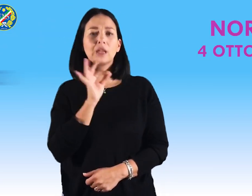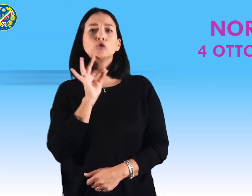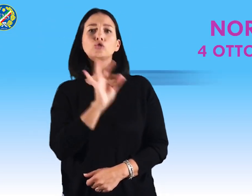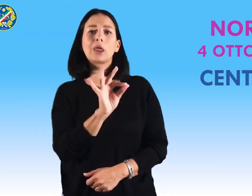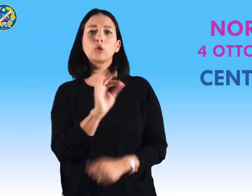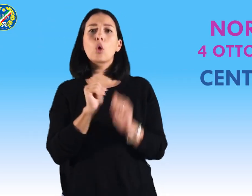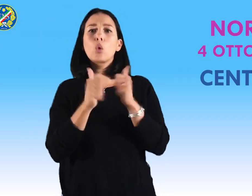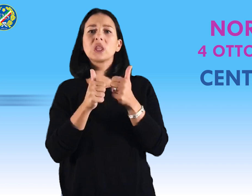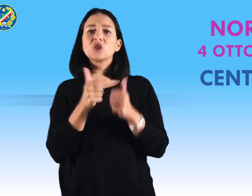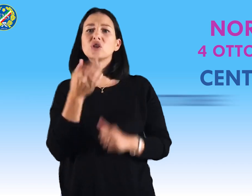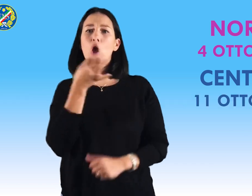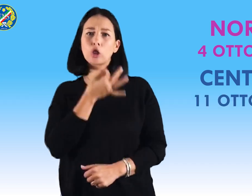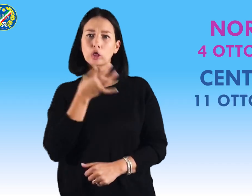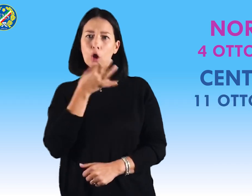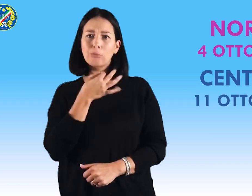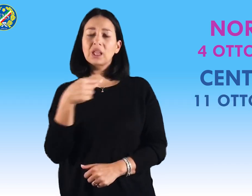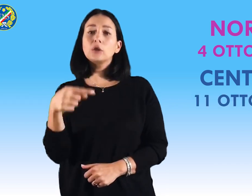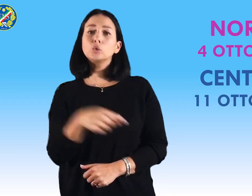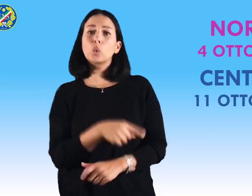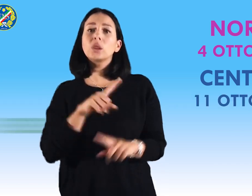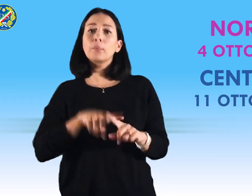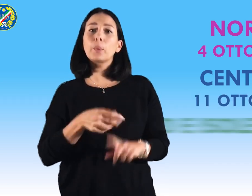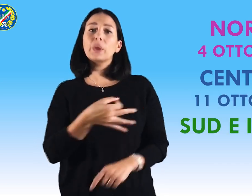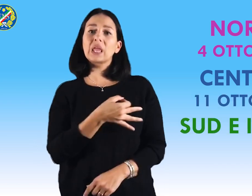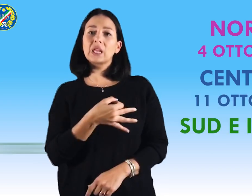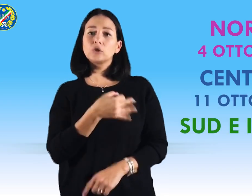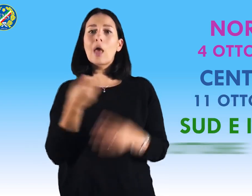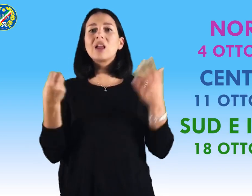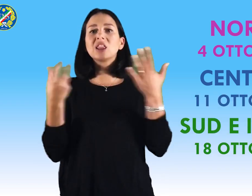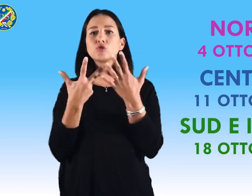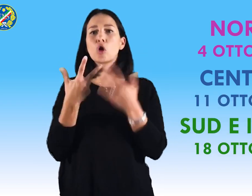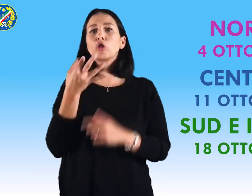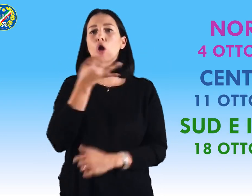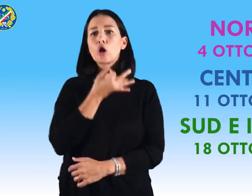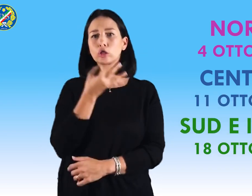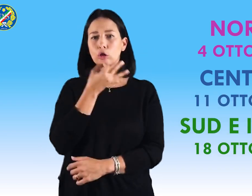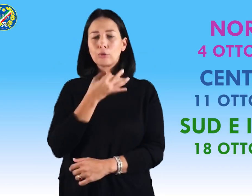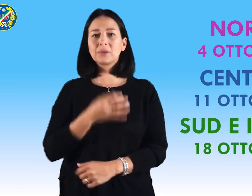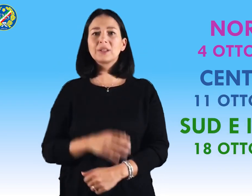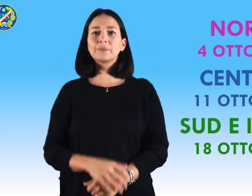Lunedì 11 ottobre per il centro. Lunedì 18 ottobre per il sud e isole.